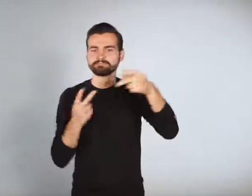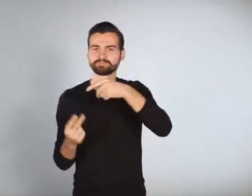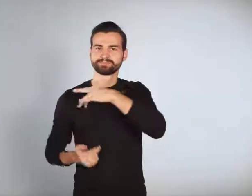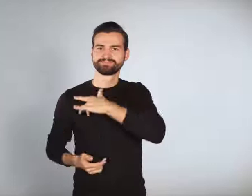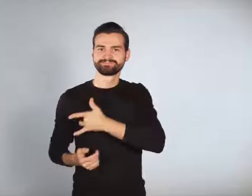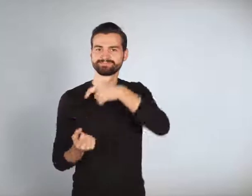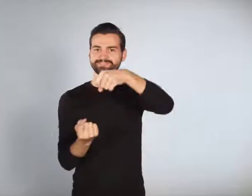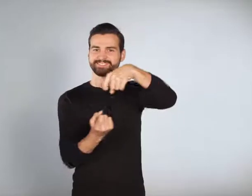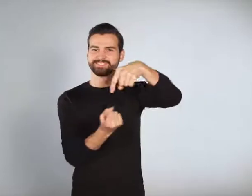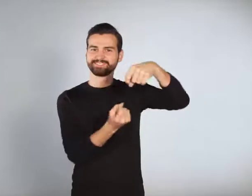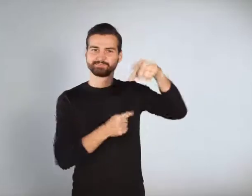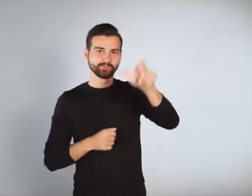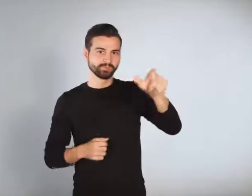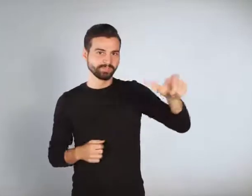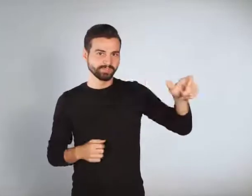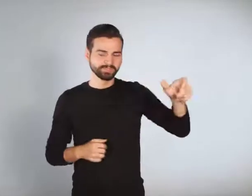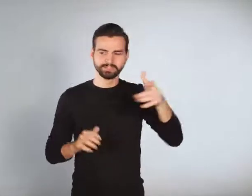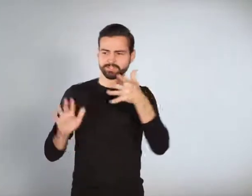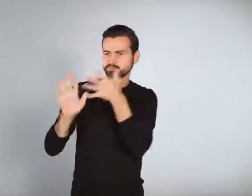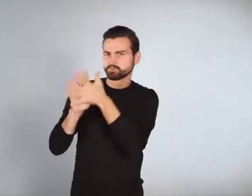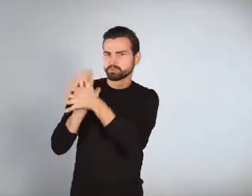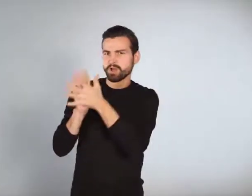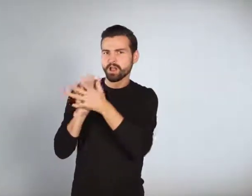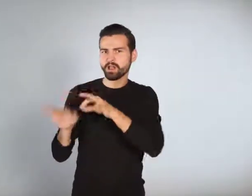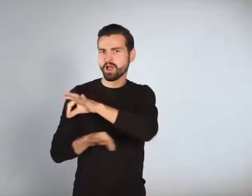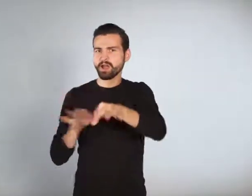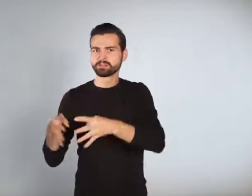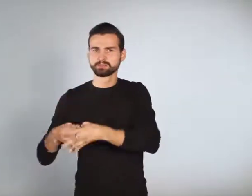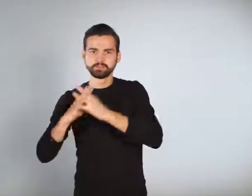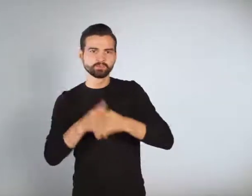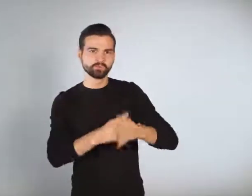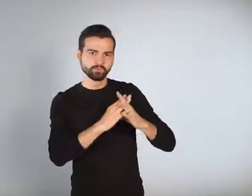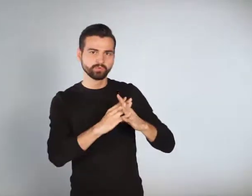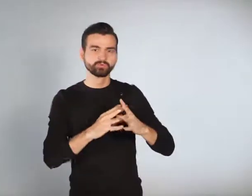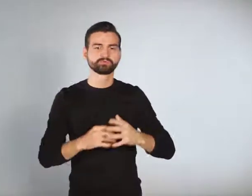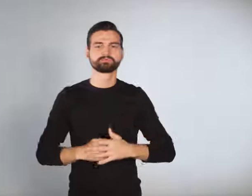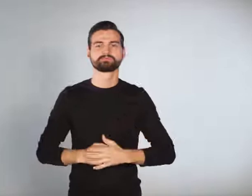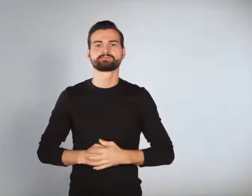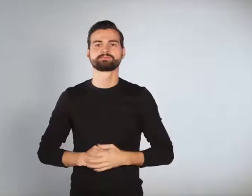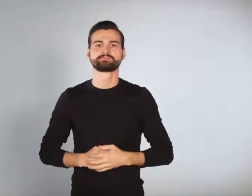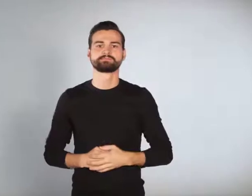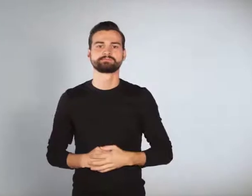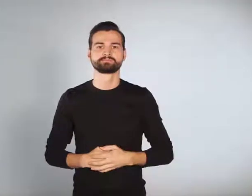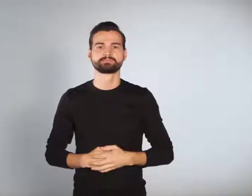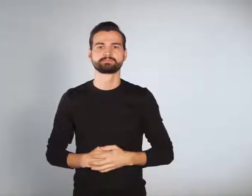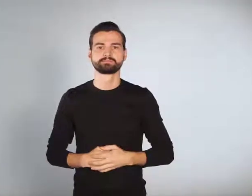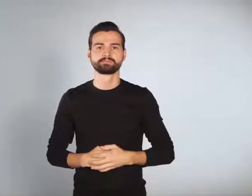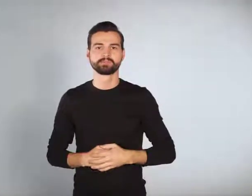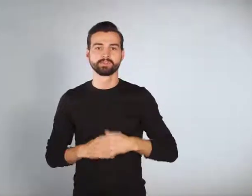присматривался к типам людей, изучал архитектуру.